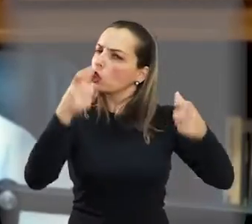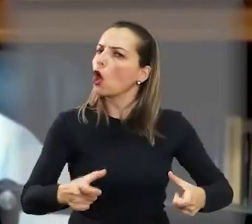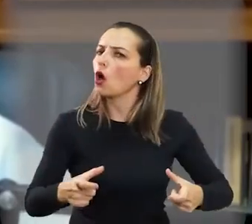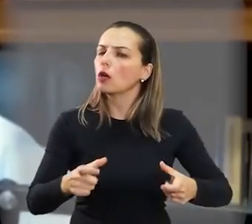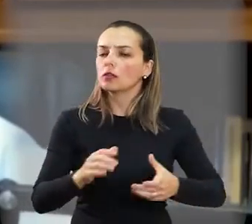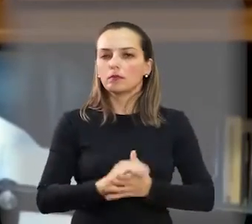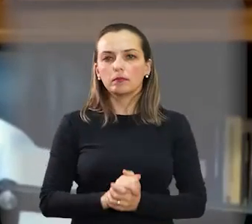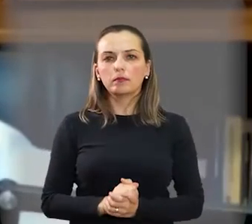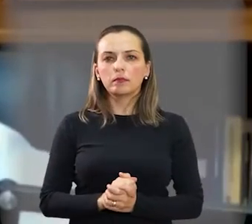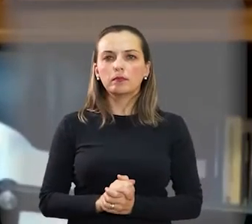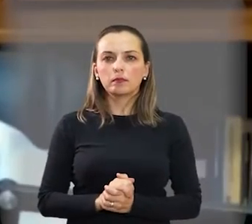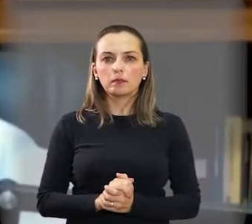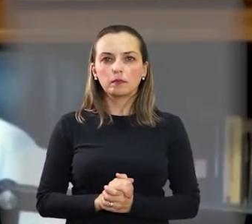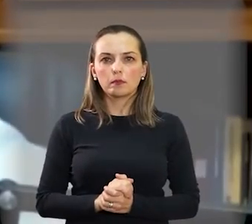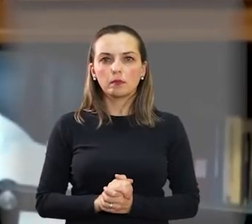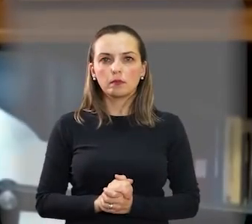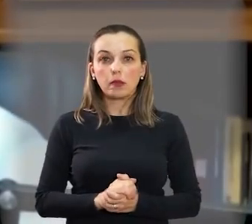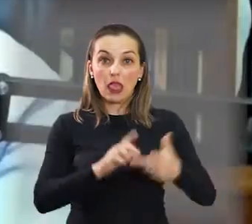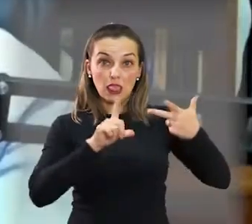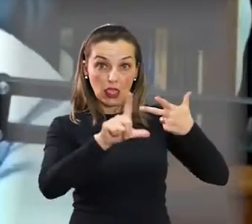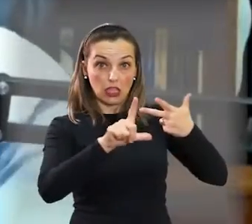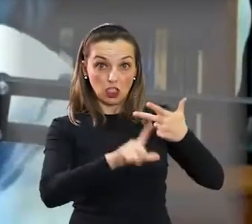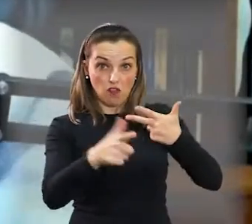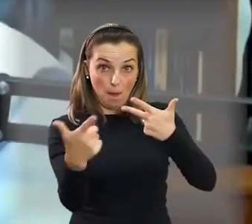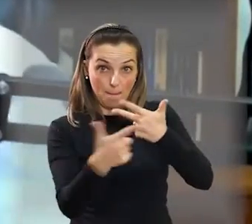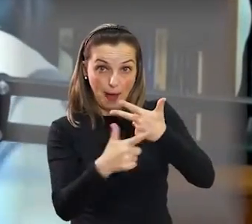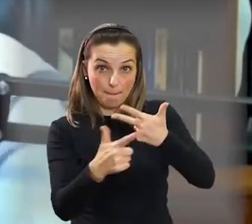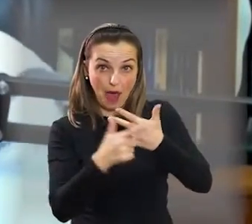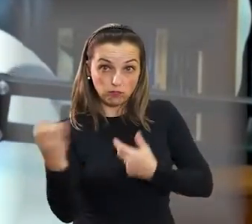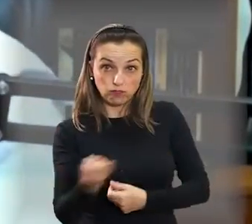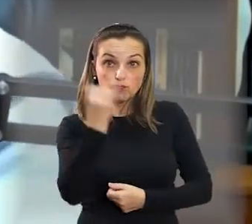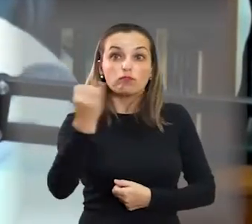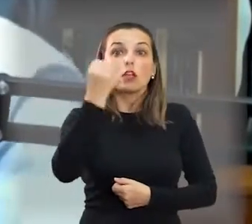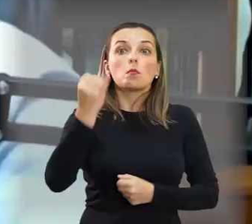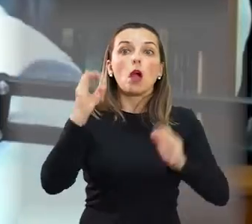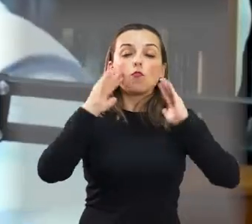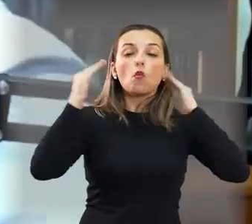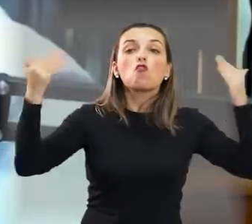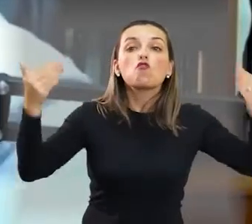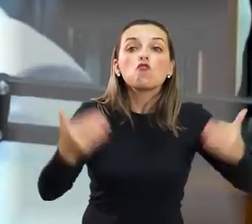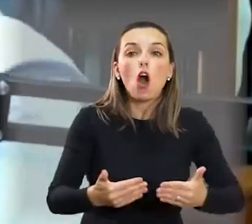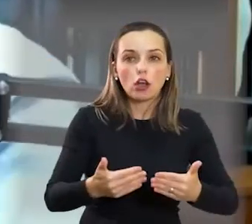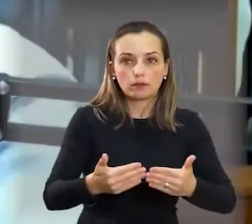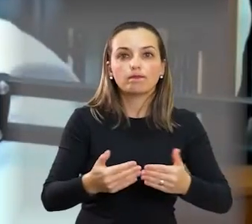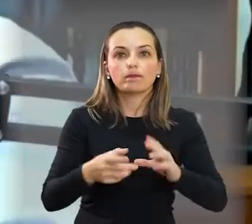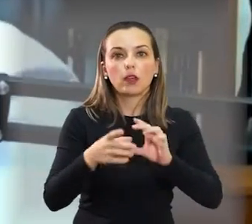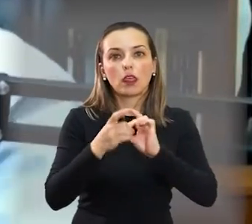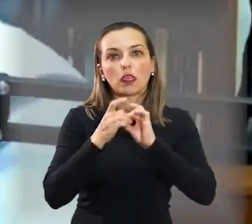verdadeiramente é praticada. O papel do legislativo ele é extremamente central no histórico de construção da